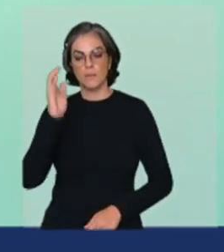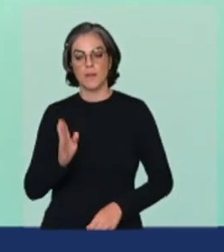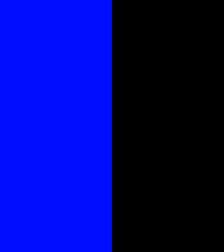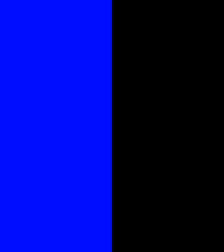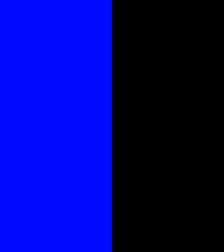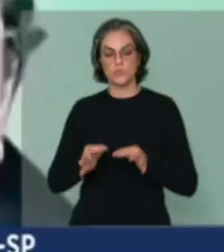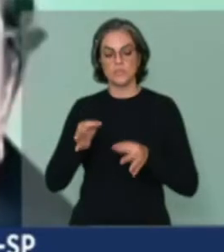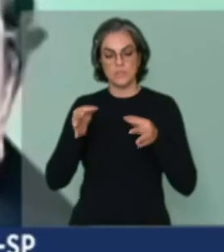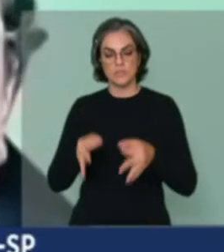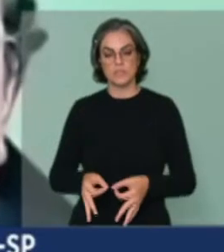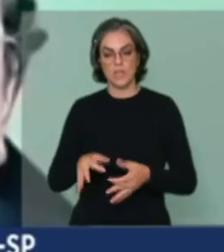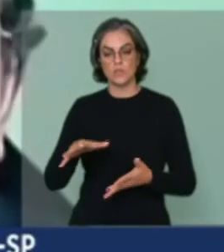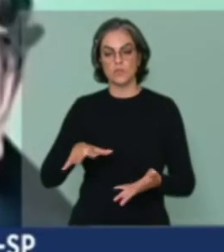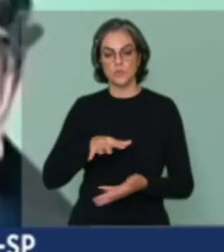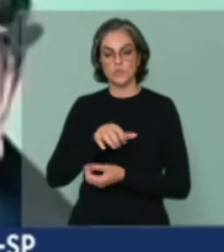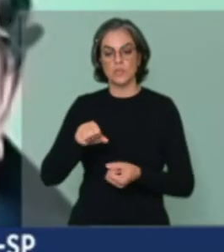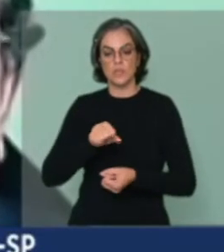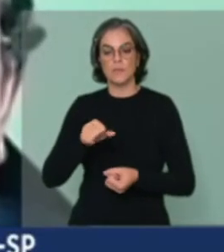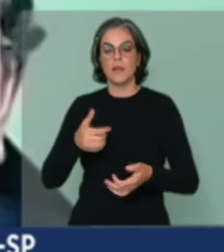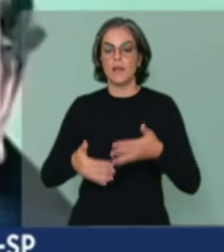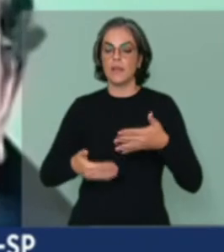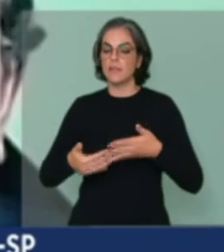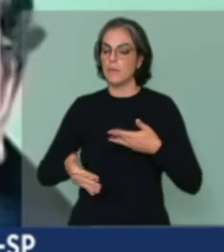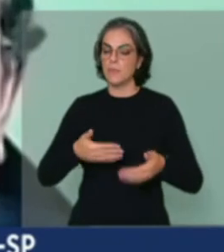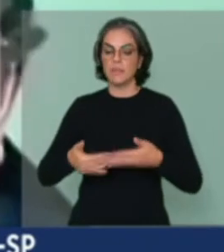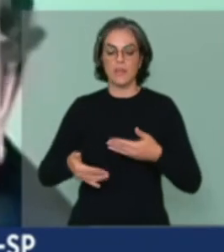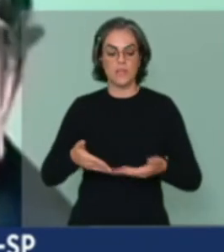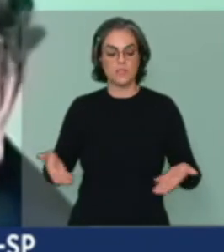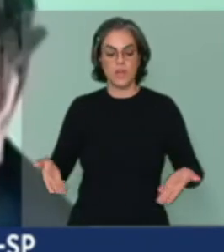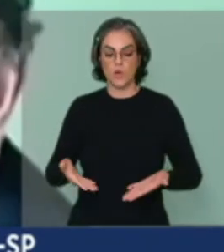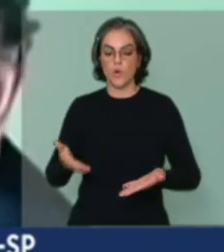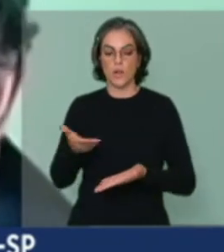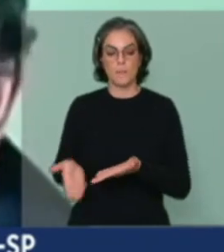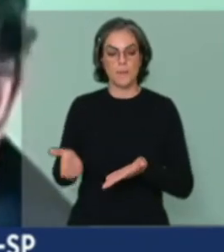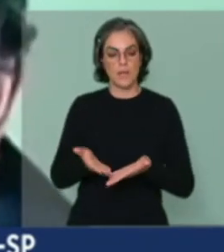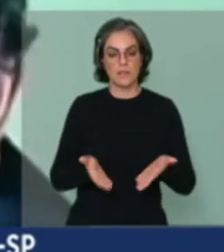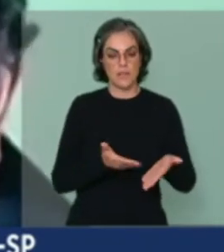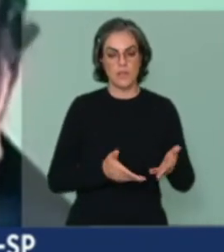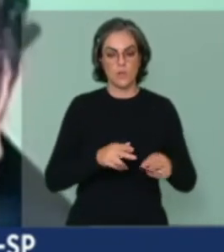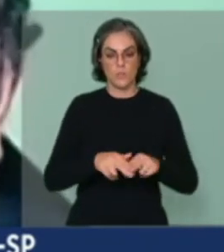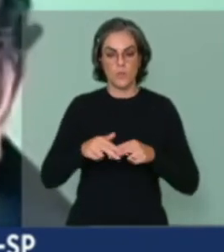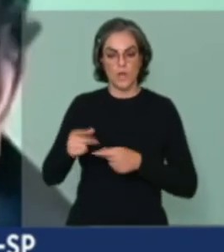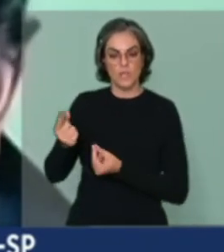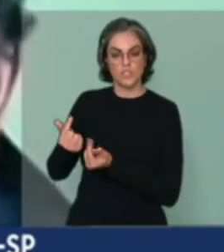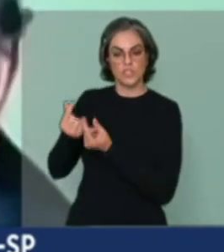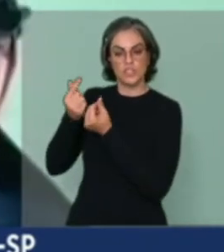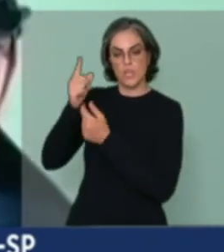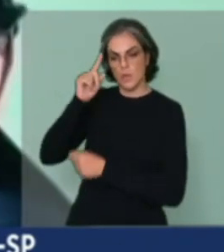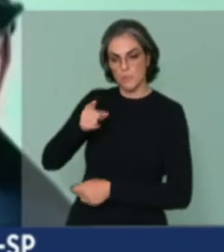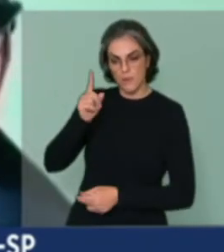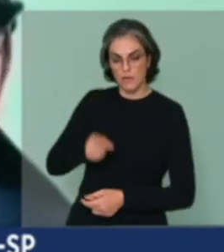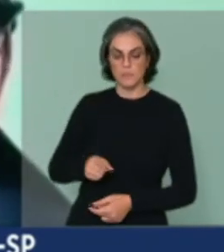JUSTO E SUSTENTÁVEL, A DESPEITO DAS BATALHAS QUE ESTAMOS PERDENDO AQUI PARA FORÇA DO PODER ECONÔMICO. PRESIDENTE, GOSTARIA QUE FOSSE DIVULGADO NA VOZ DO BRASIL, E